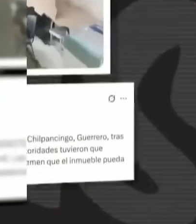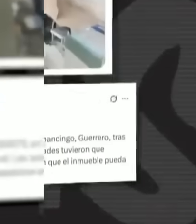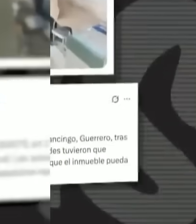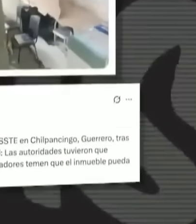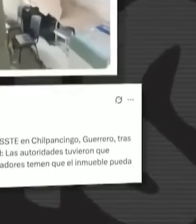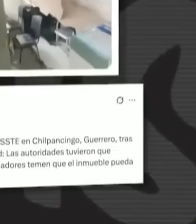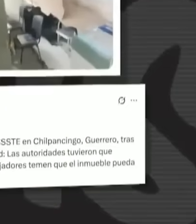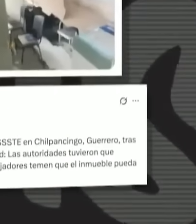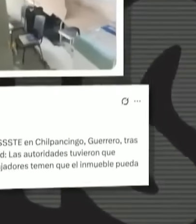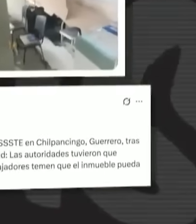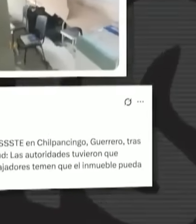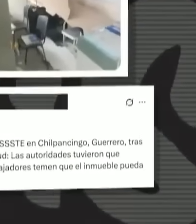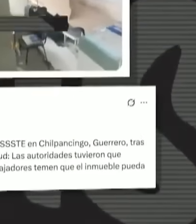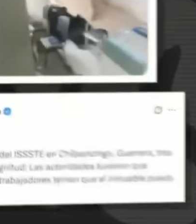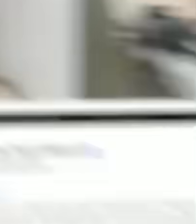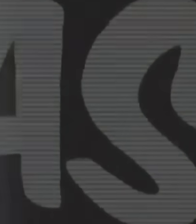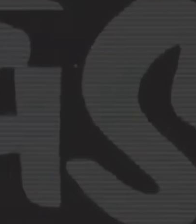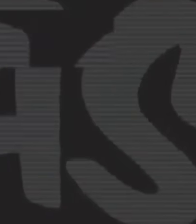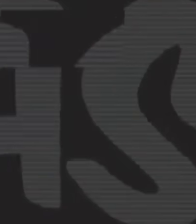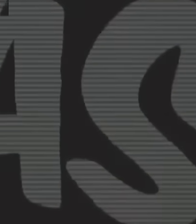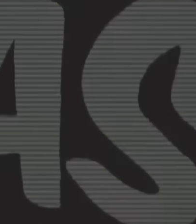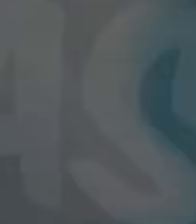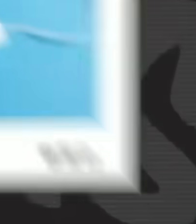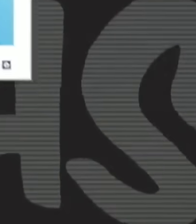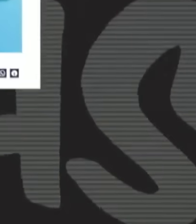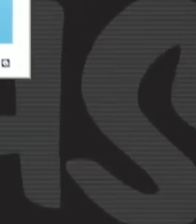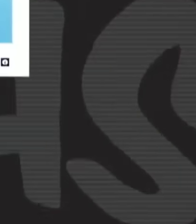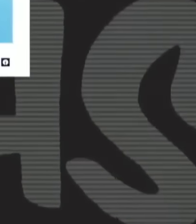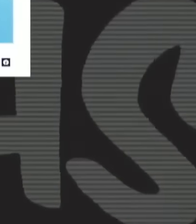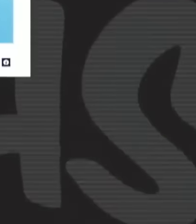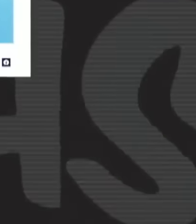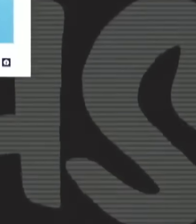daños a hospitales por el sismo del 2 de enero y la mentira sobre la escasez de vacunas contra la